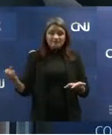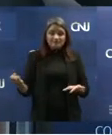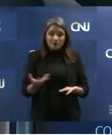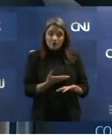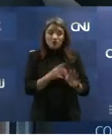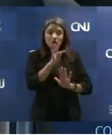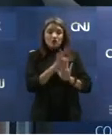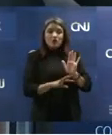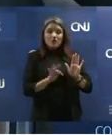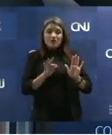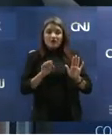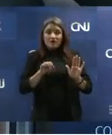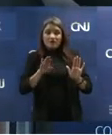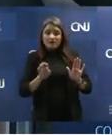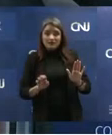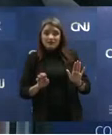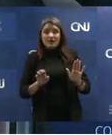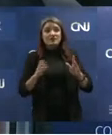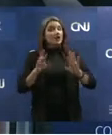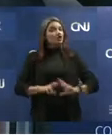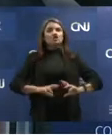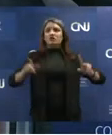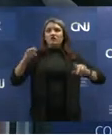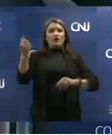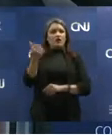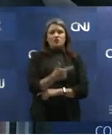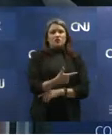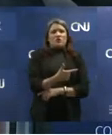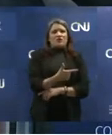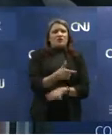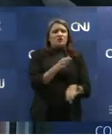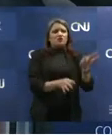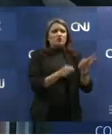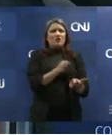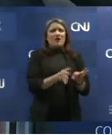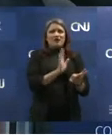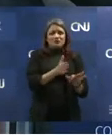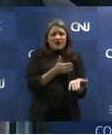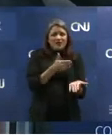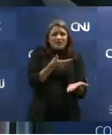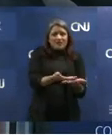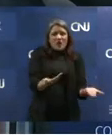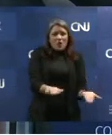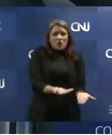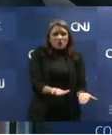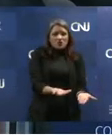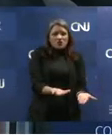do que vem sendo julgado aqui e manteve numa tese distinta que ela próprio sustentou.